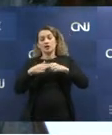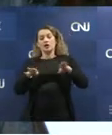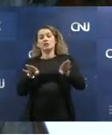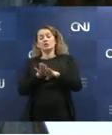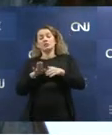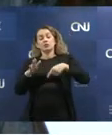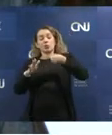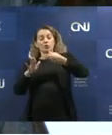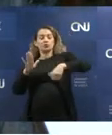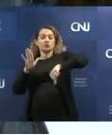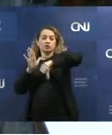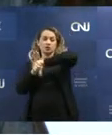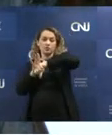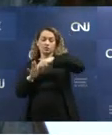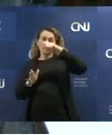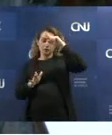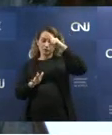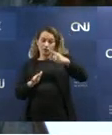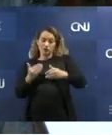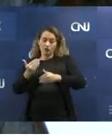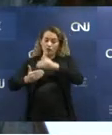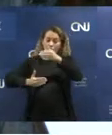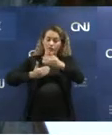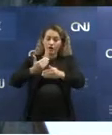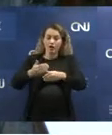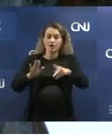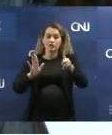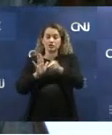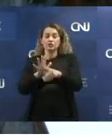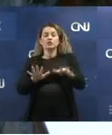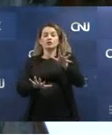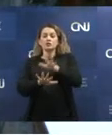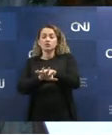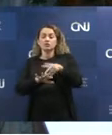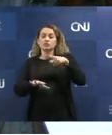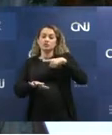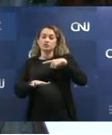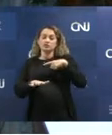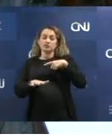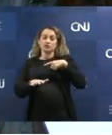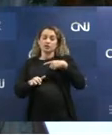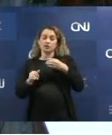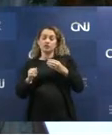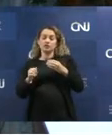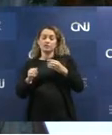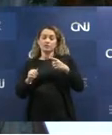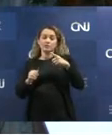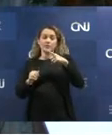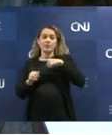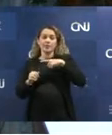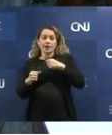sucessivas precatórios inclusive para constituir defesa prévia. Isto é, quando se observa